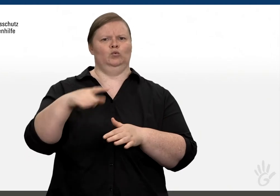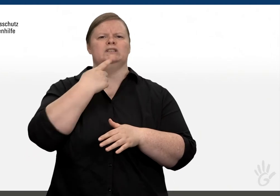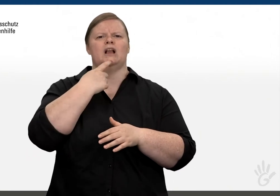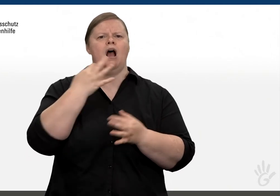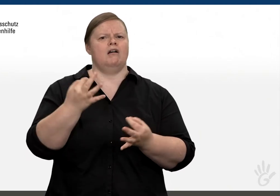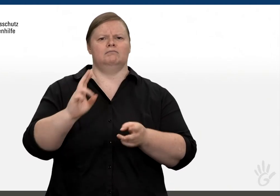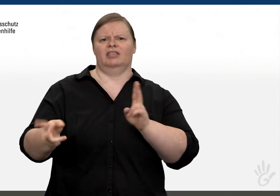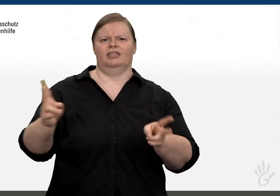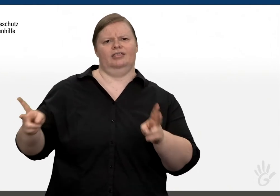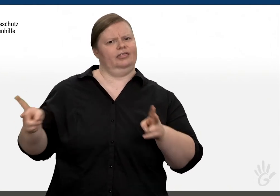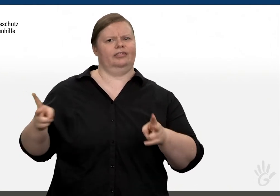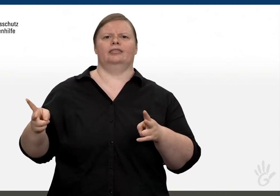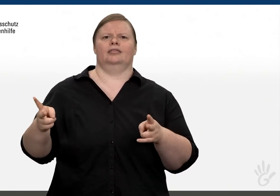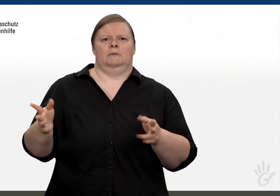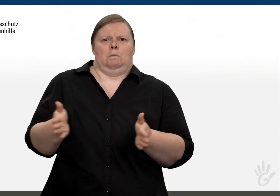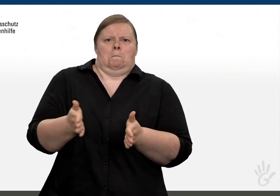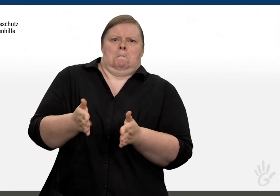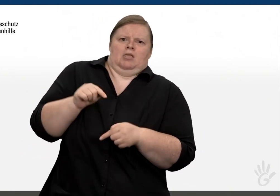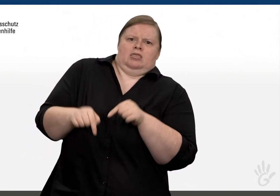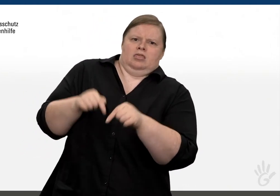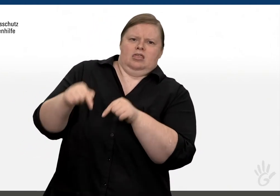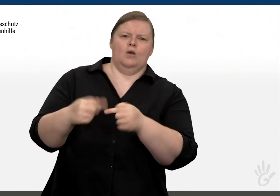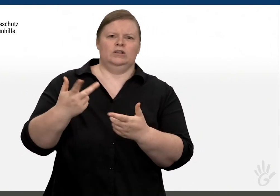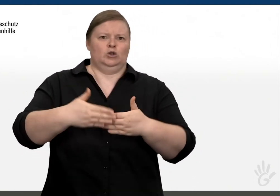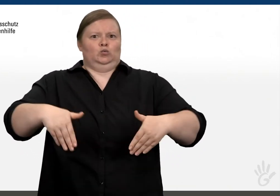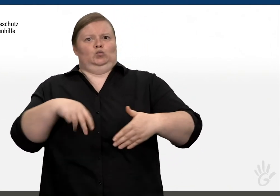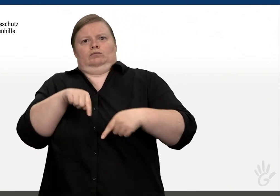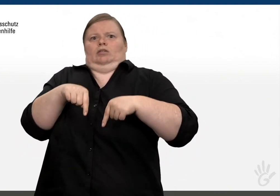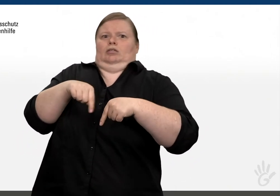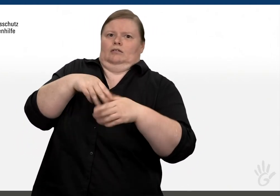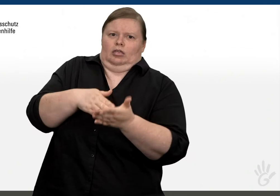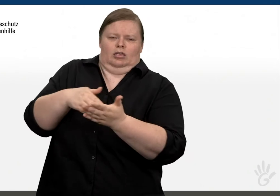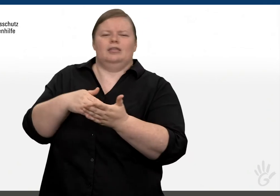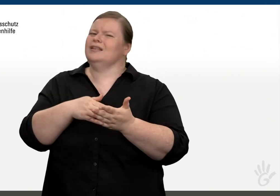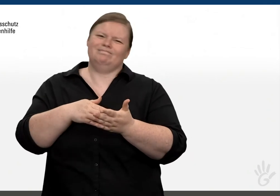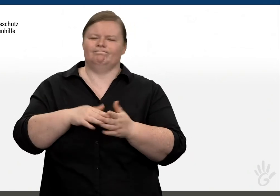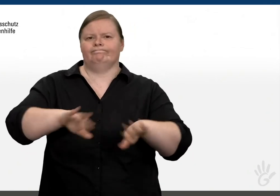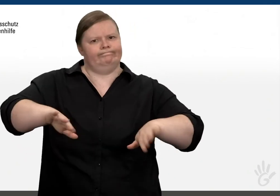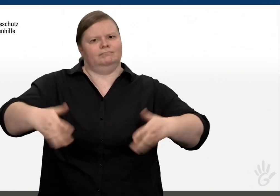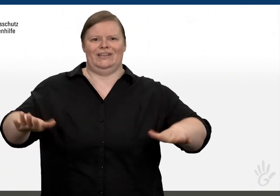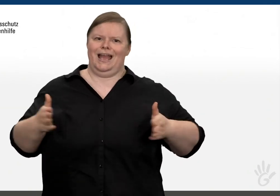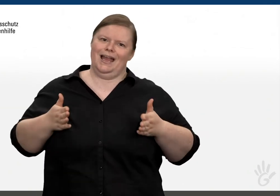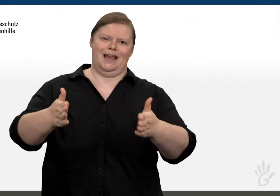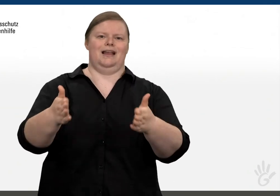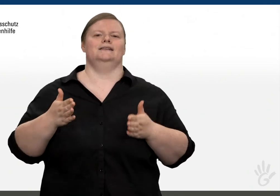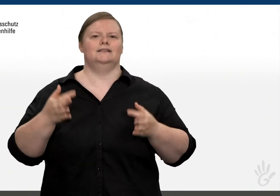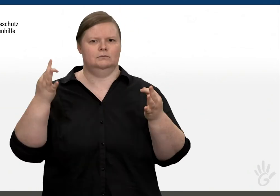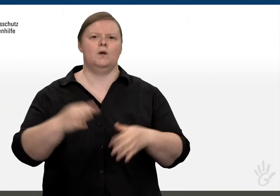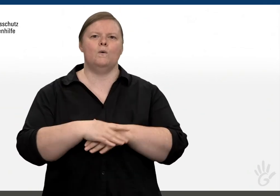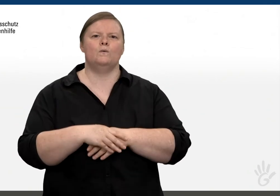durch Gegenstände eingeengt oder gar versperrt werden.